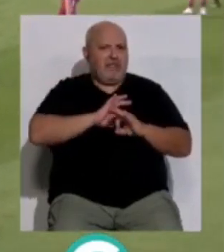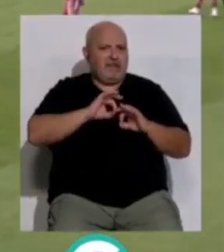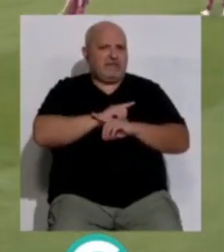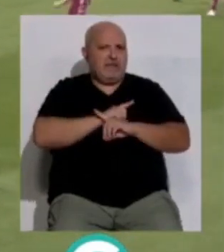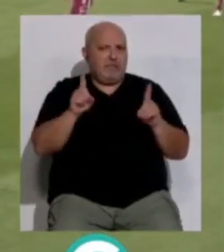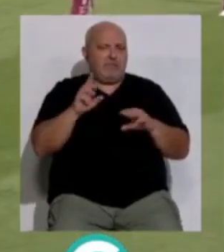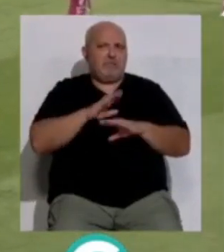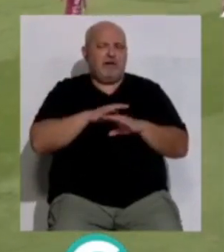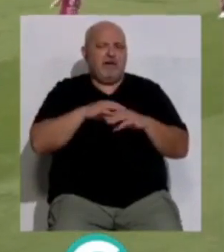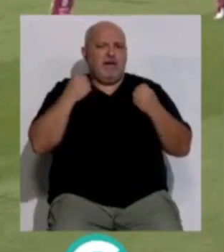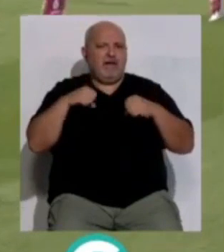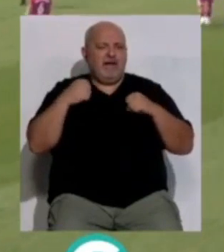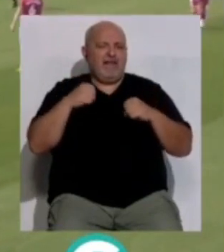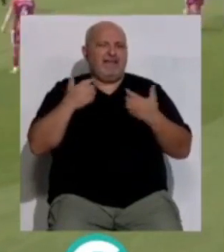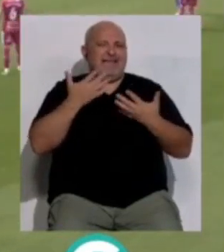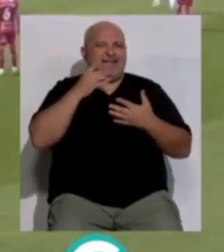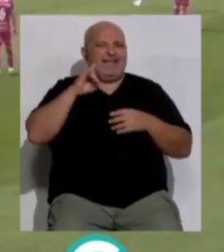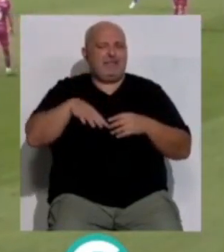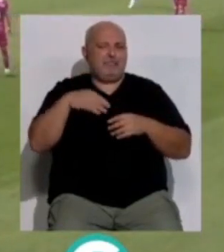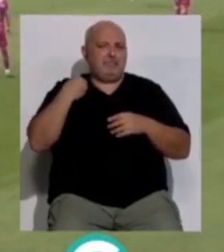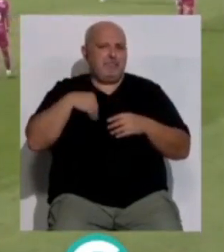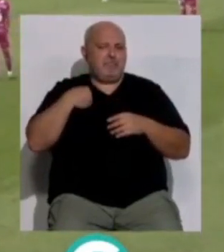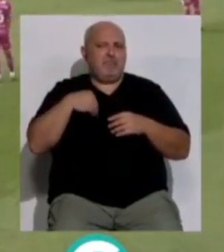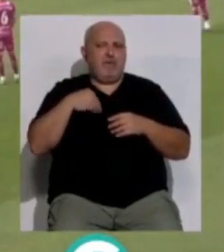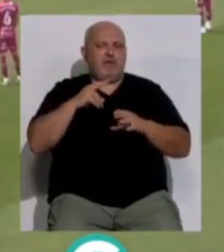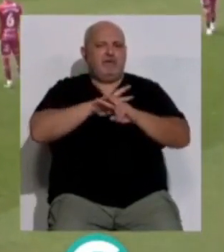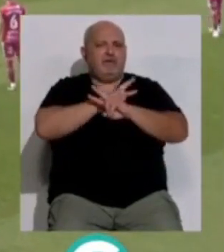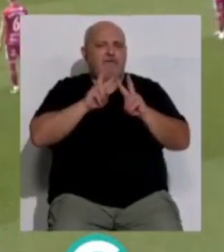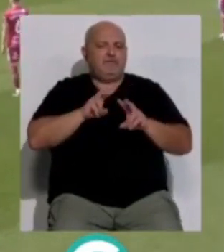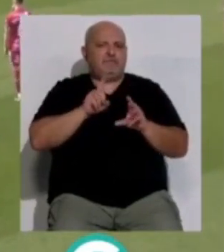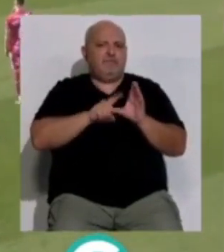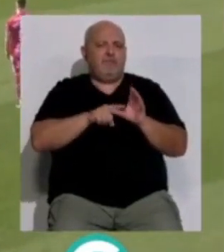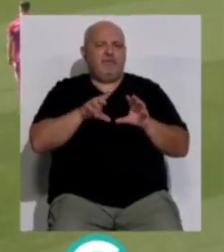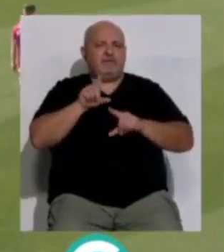para entrenar hablamos de un futbolista que está siendo internacional con la selección española